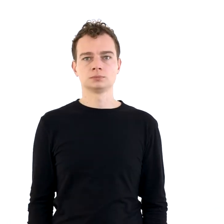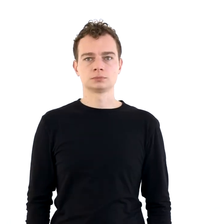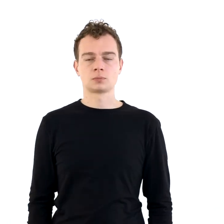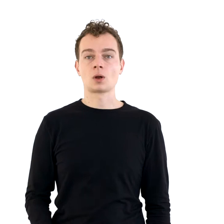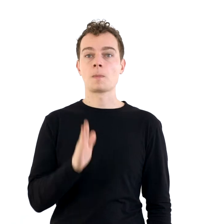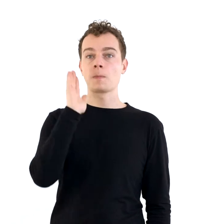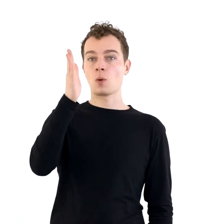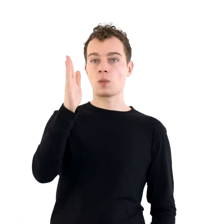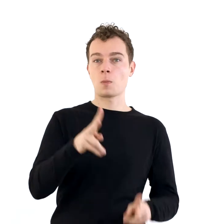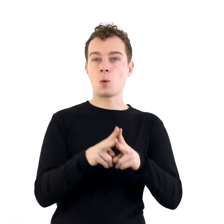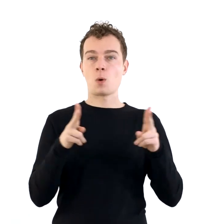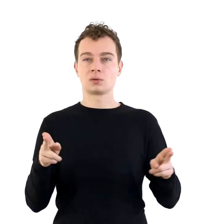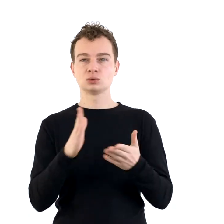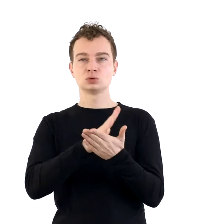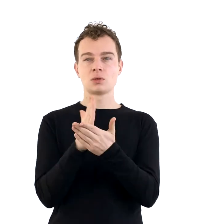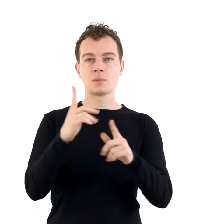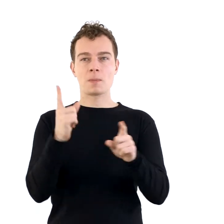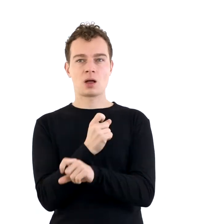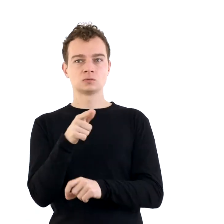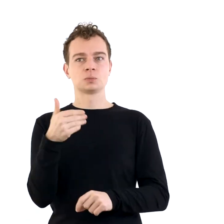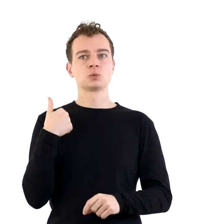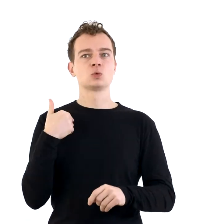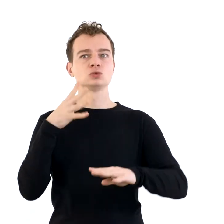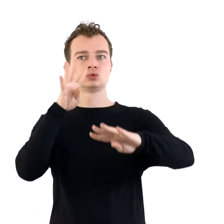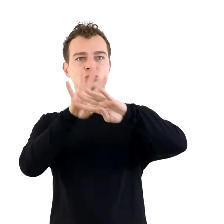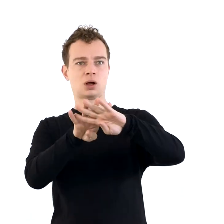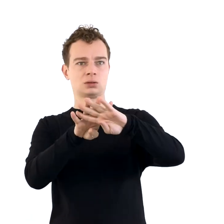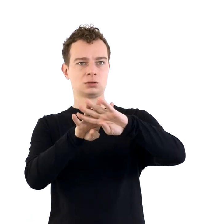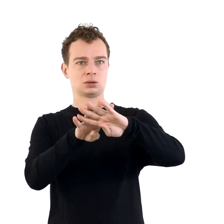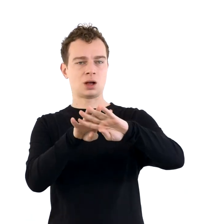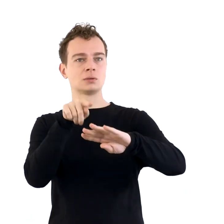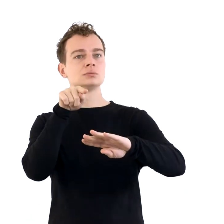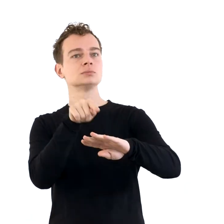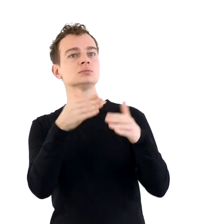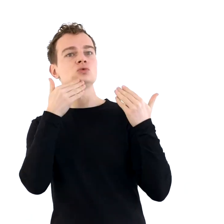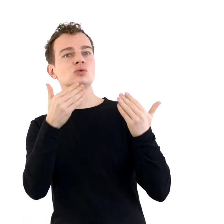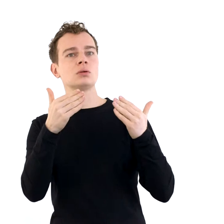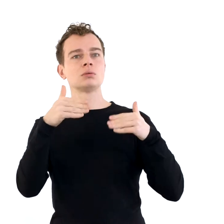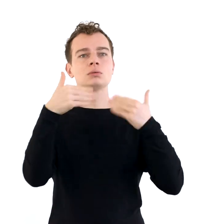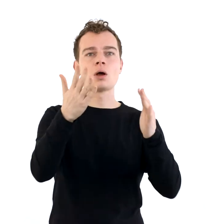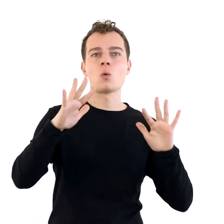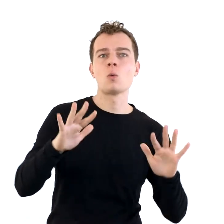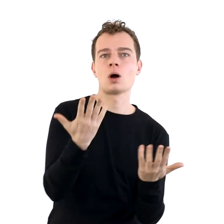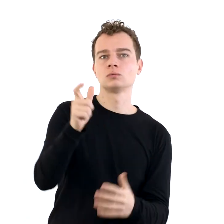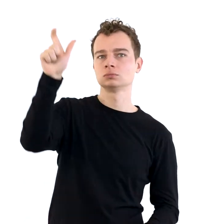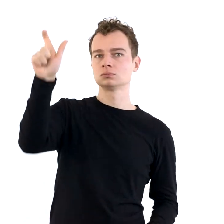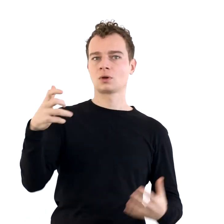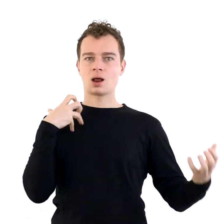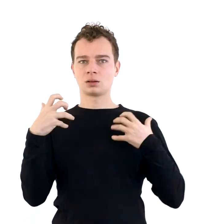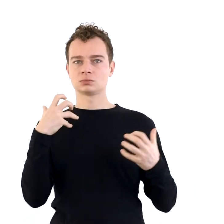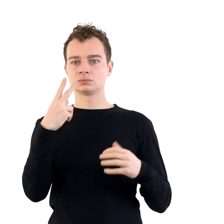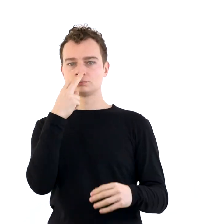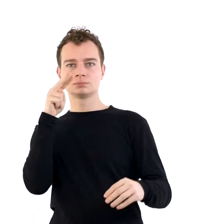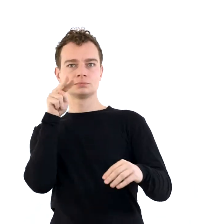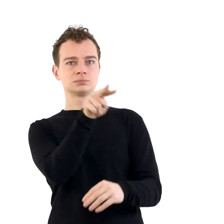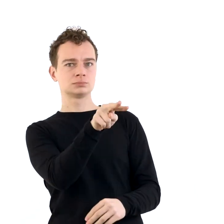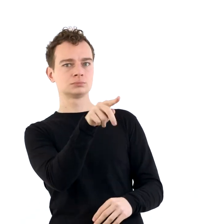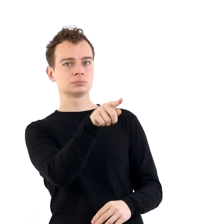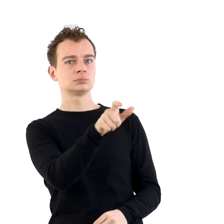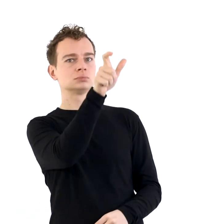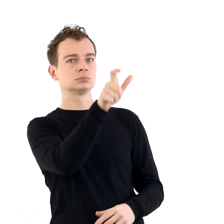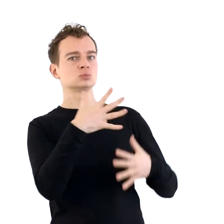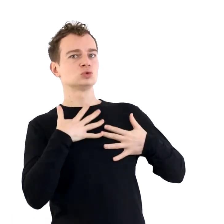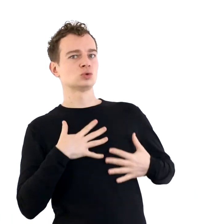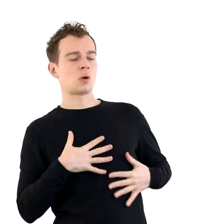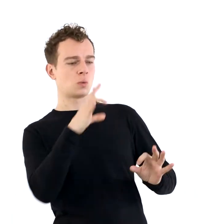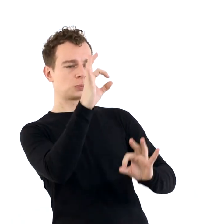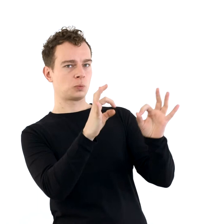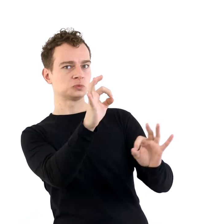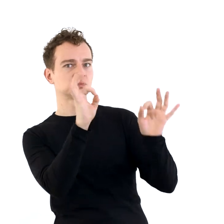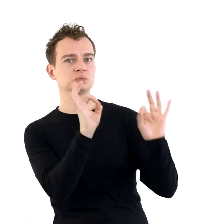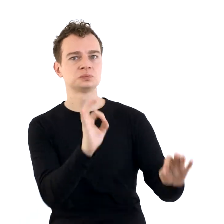a od Średniego Państwa siatka ułatwiająca artystom ujednolicenie proporcji ciała,